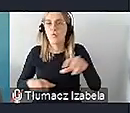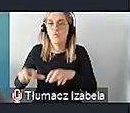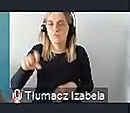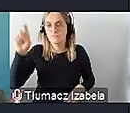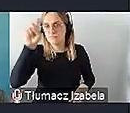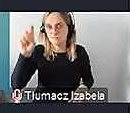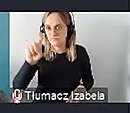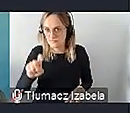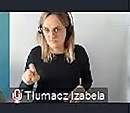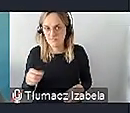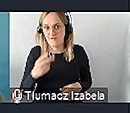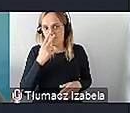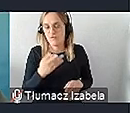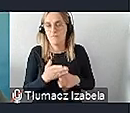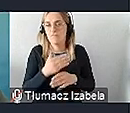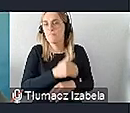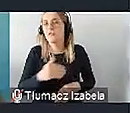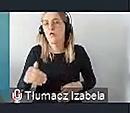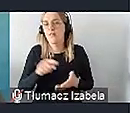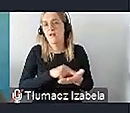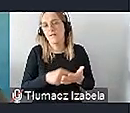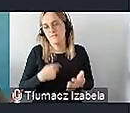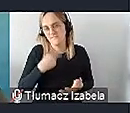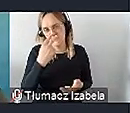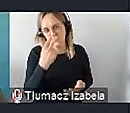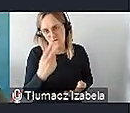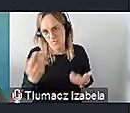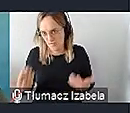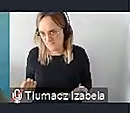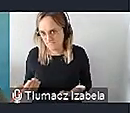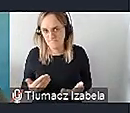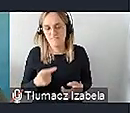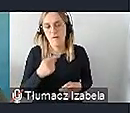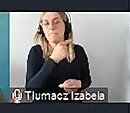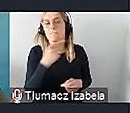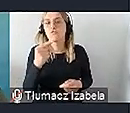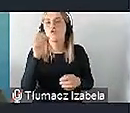które widzieliśmy w milionie innych prezentacji. Czasem minusem jest też konkretność,